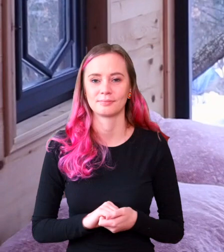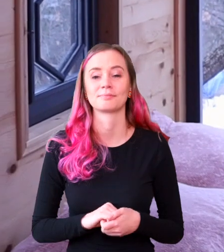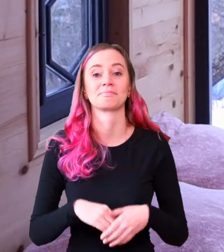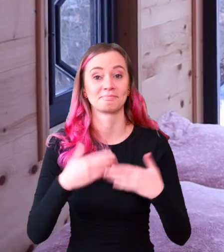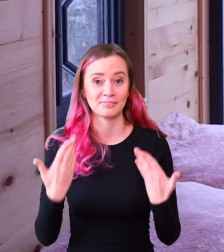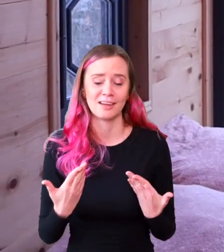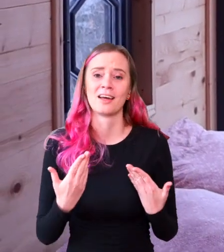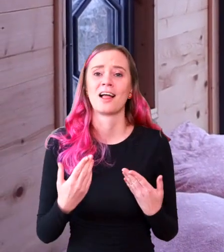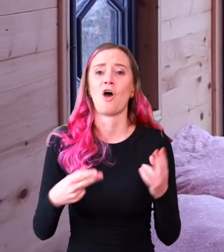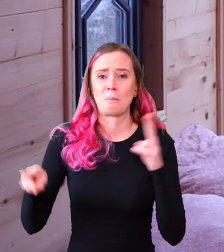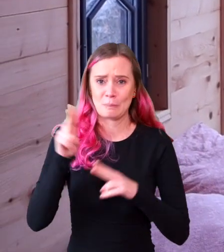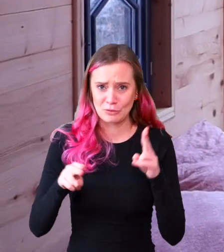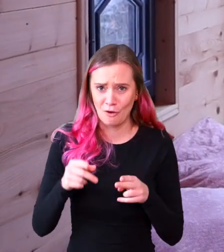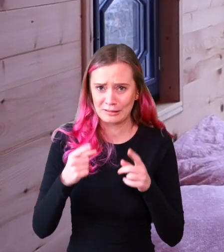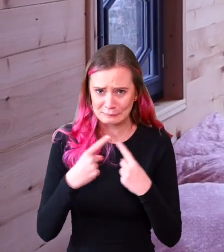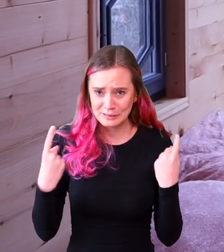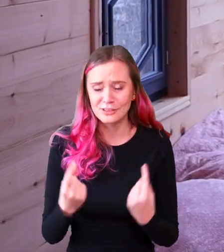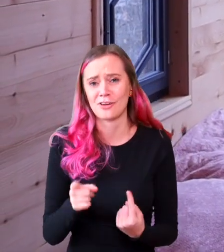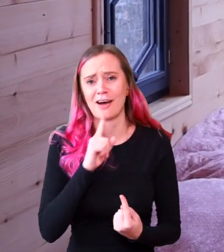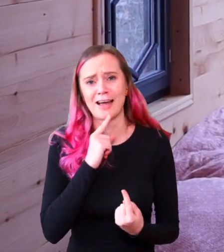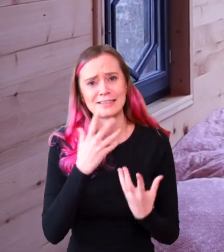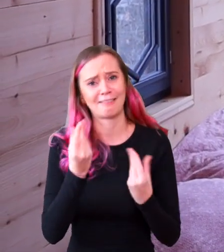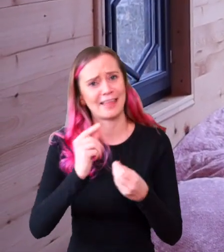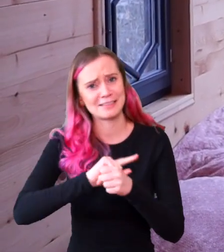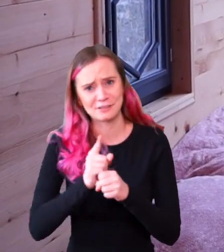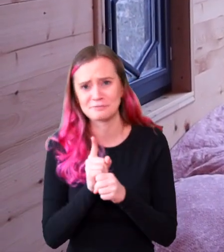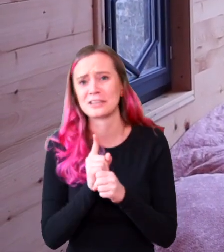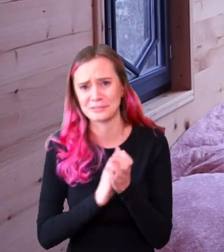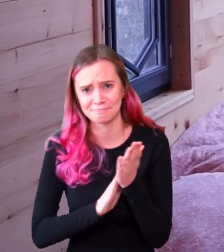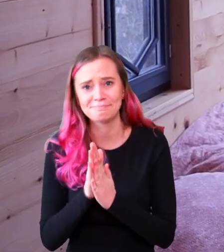Tato prohlídka bude trvat tak 10 vteřin, bude to dost rychlé:)